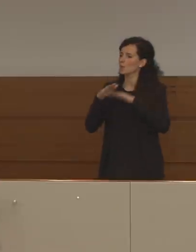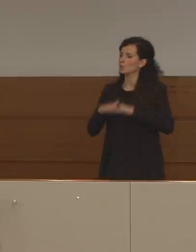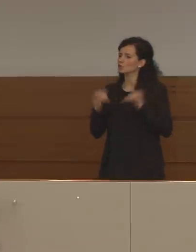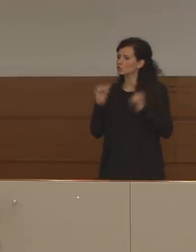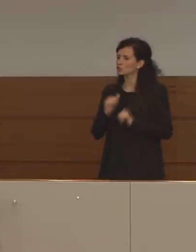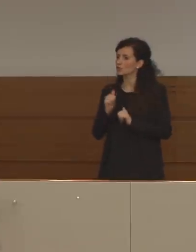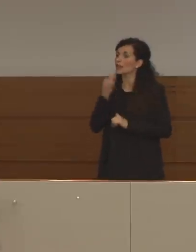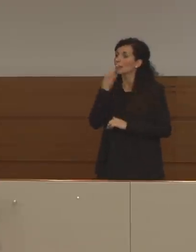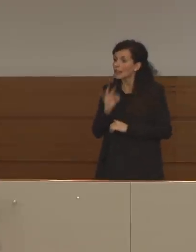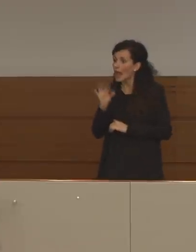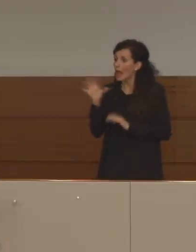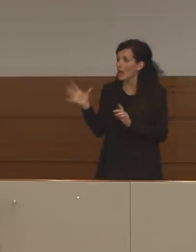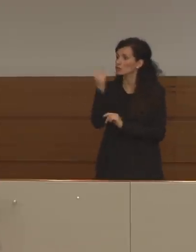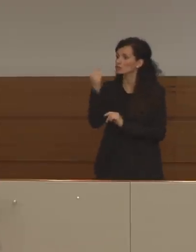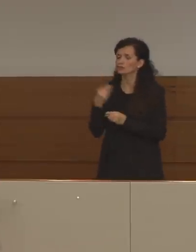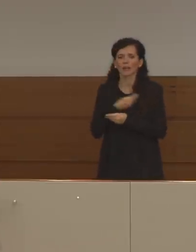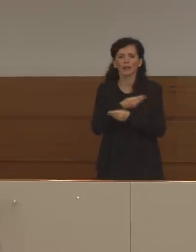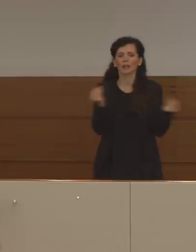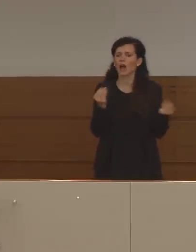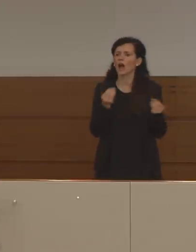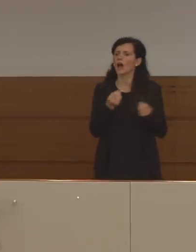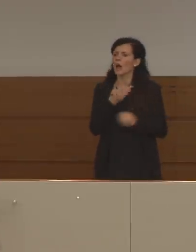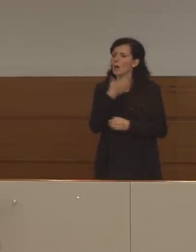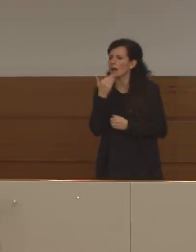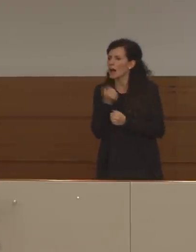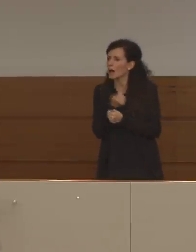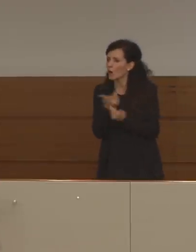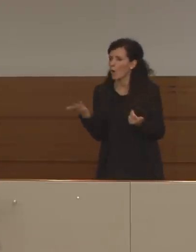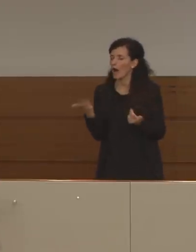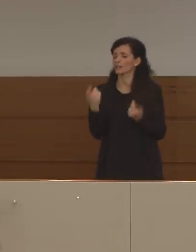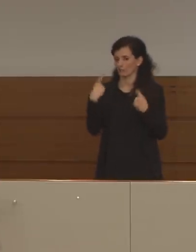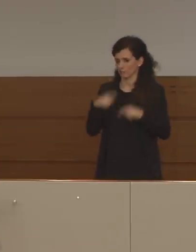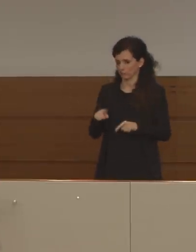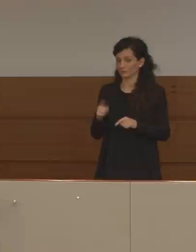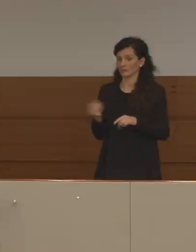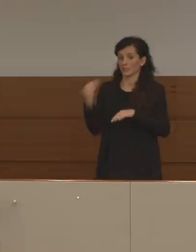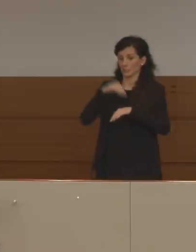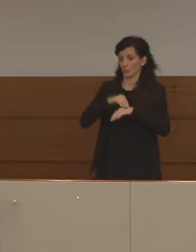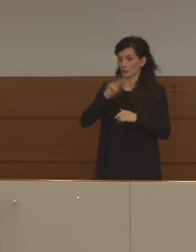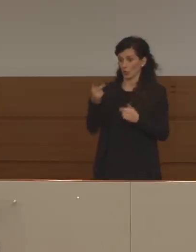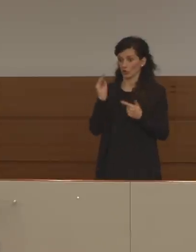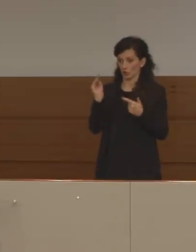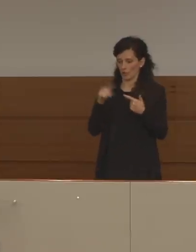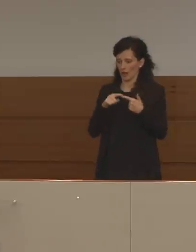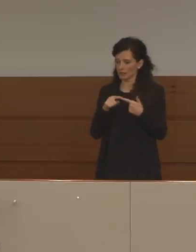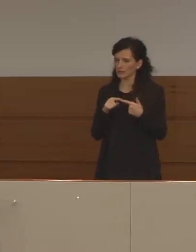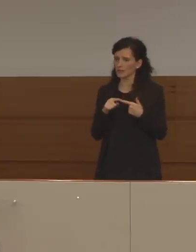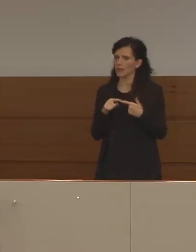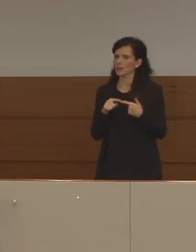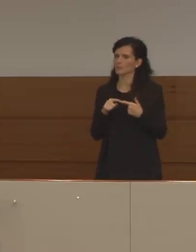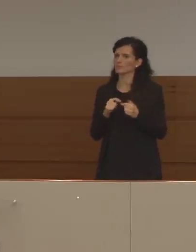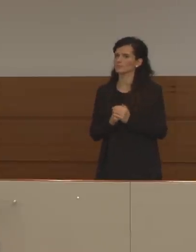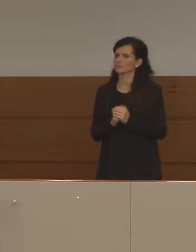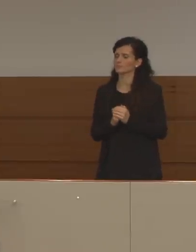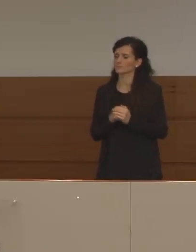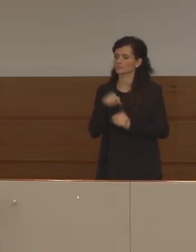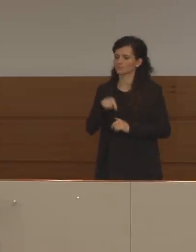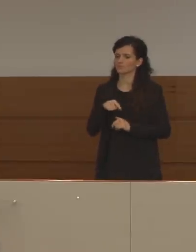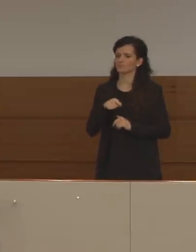sostanzialmente questa è la prima domanda, poi volevo chiedere oggi il governatore del Molise